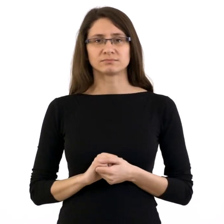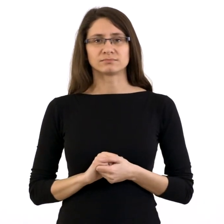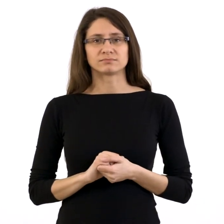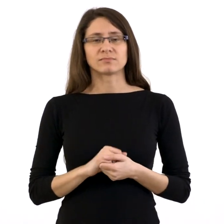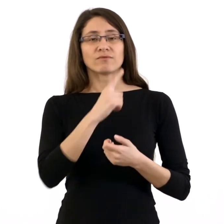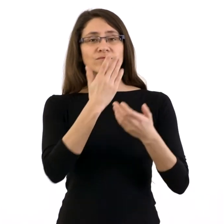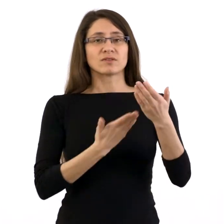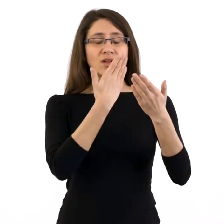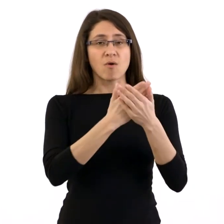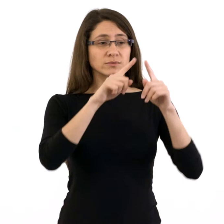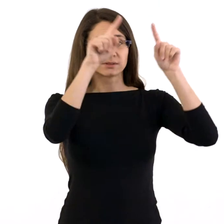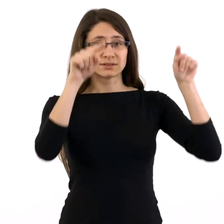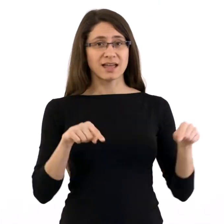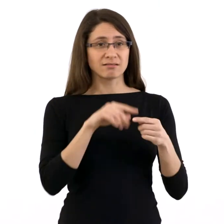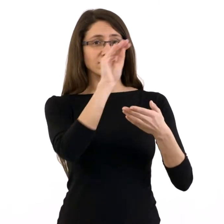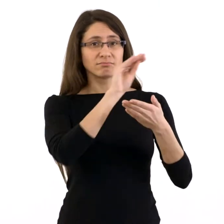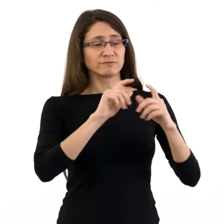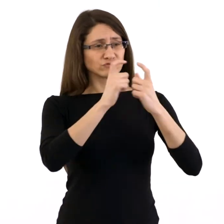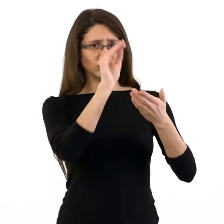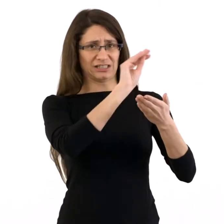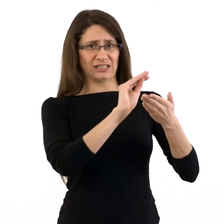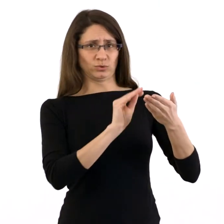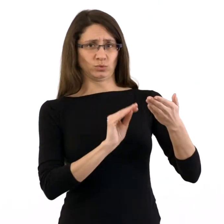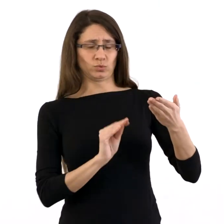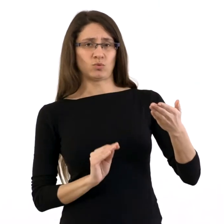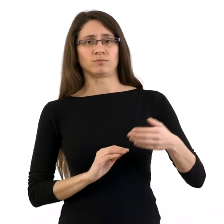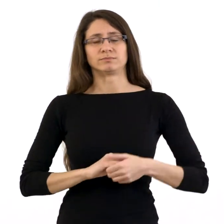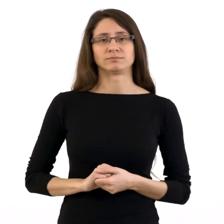wypełnienie wszystkich koniecznych pól formularza wniosku,